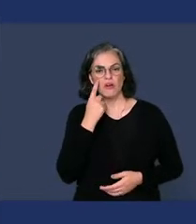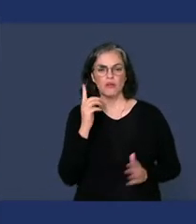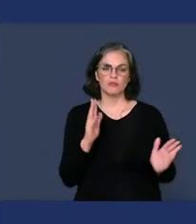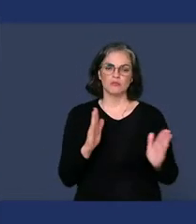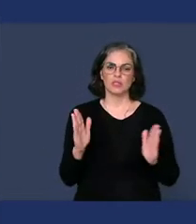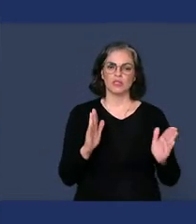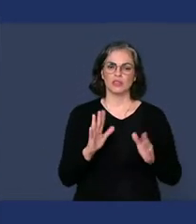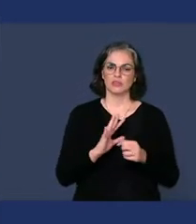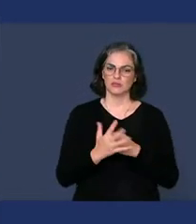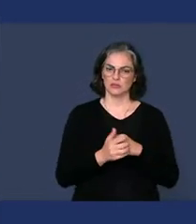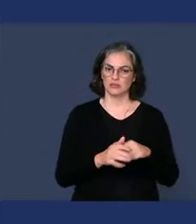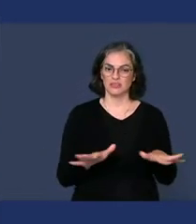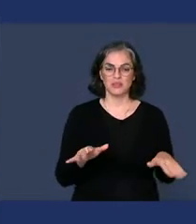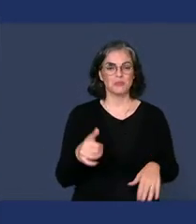VEJA, NA PANDEMIA O PRIMEIRO